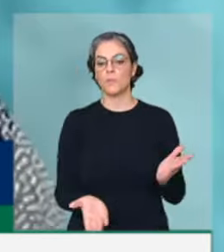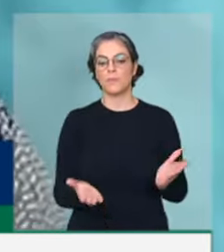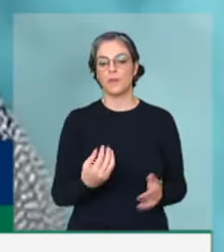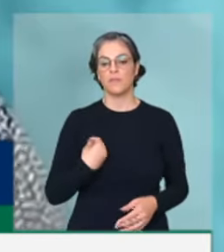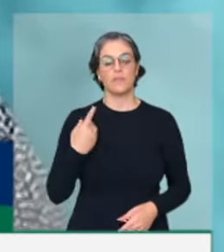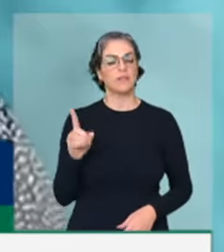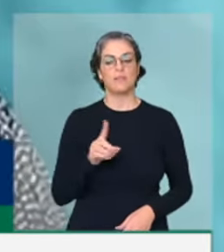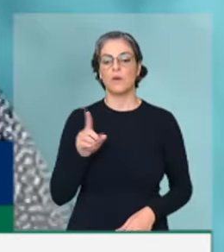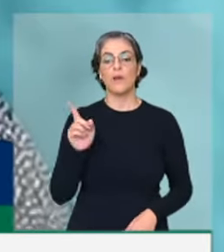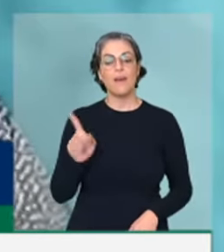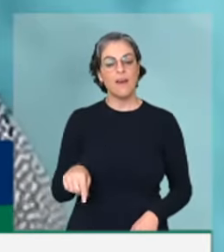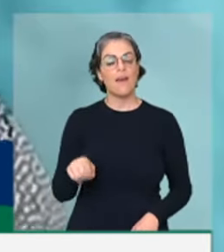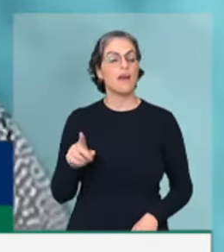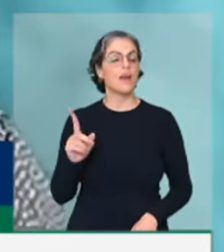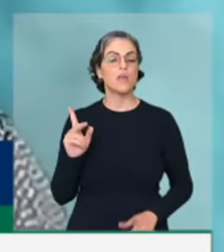TODOS OS DIAS NOS ENSINAVA ALGUMA LIÇÃO COM GRANDE